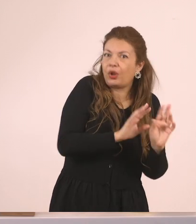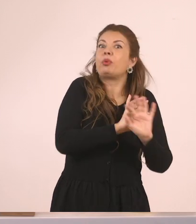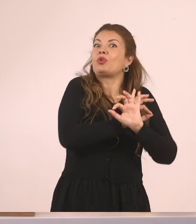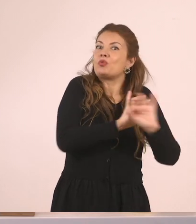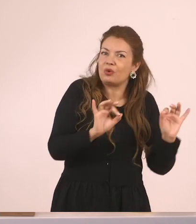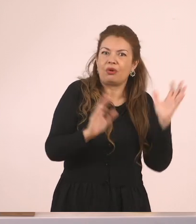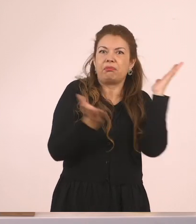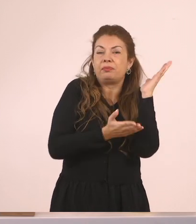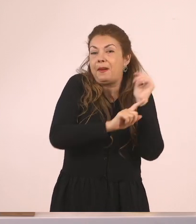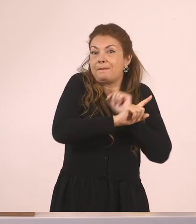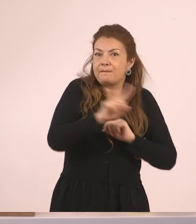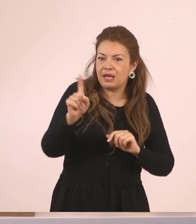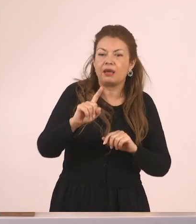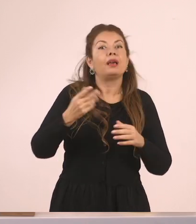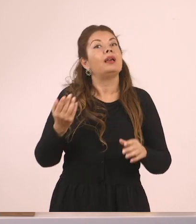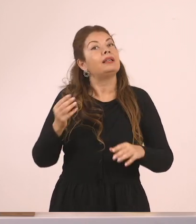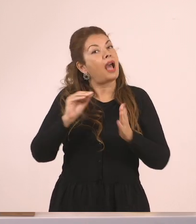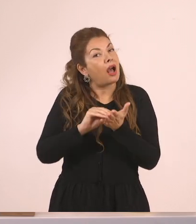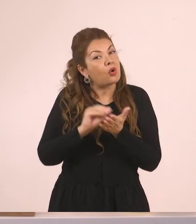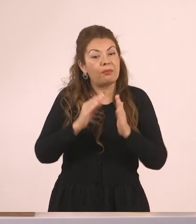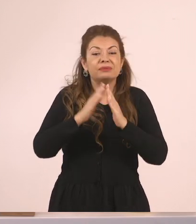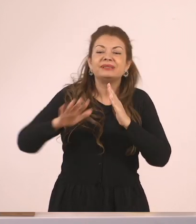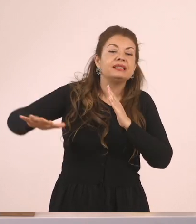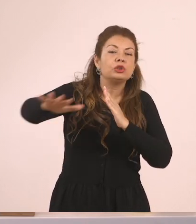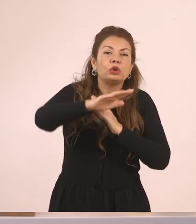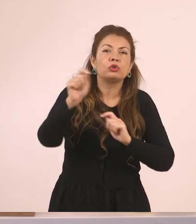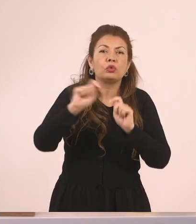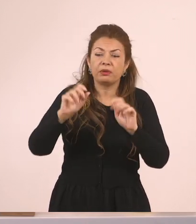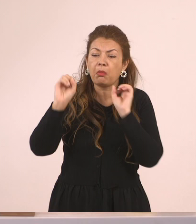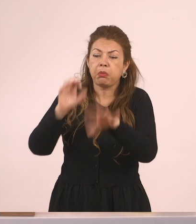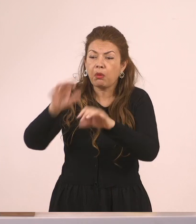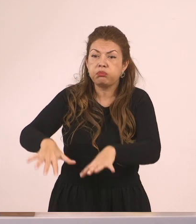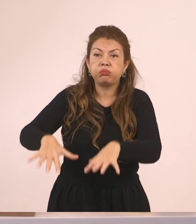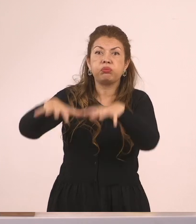Και έχουμε και πιο καθαρές πόλεις και γειτονιές γιατί; Γιατί είναι λιγότερα τα σκουπίδια.